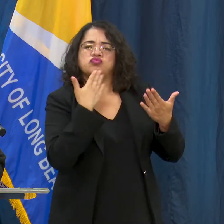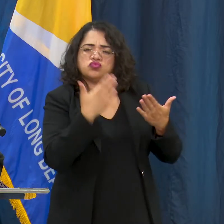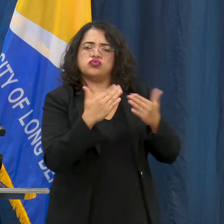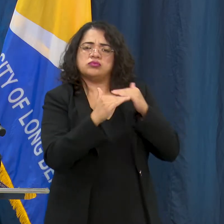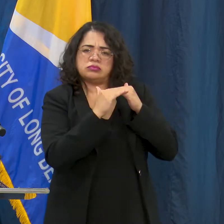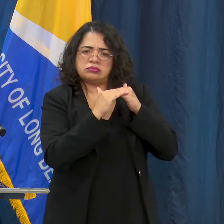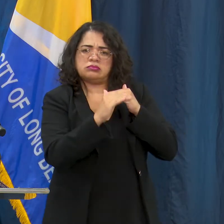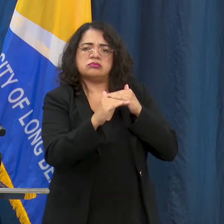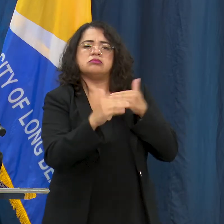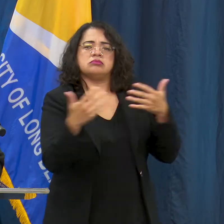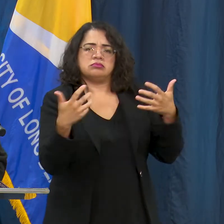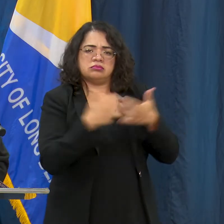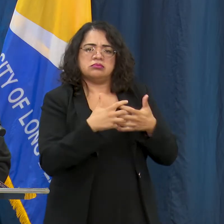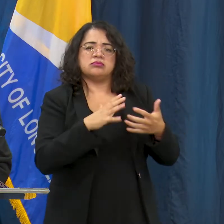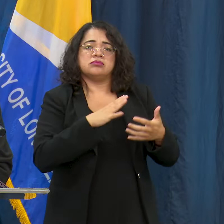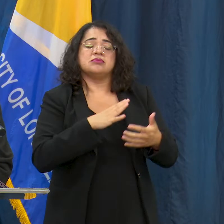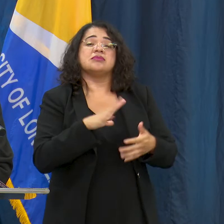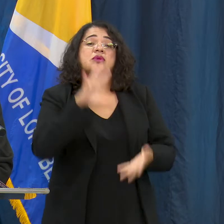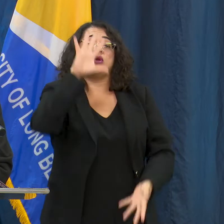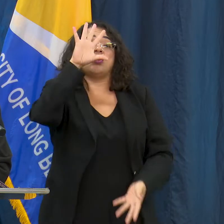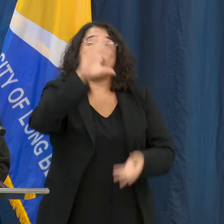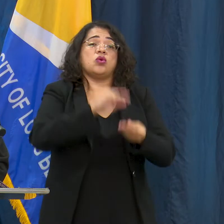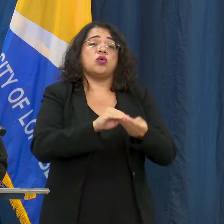yeah de cada tenemos un total de casi milky entus